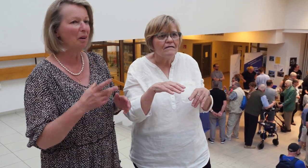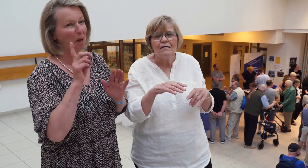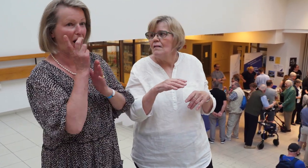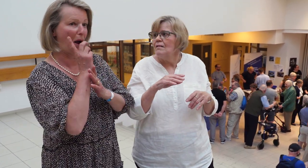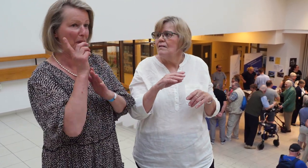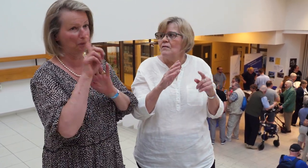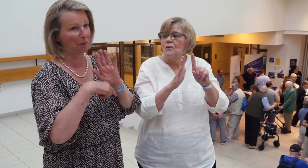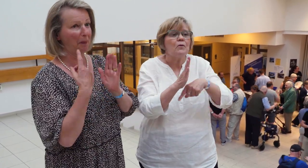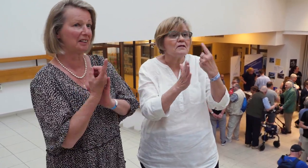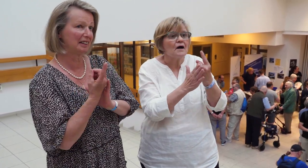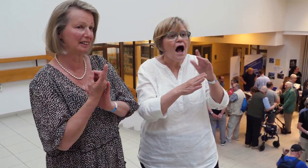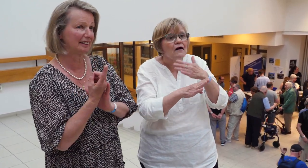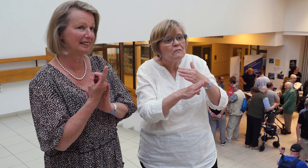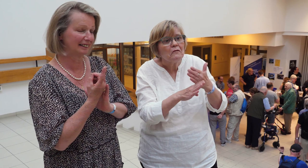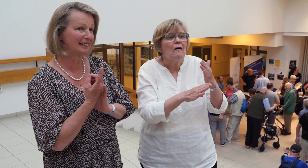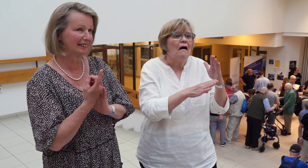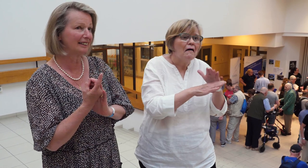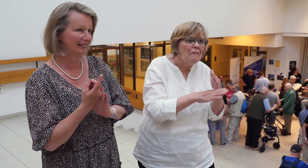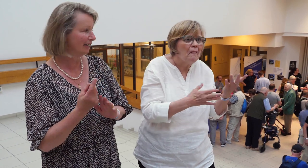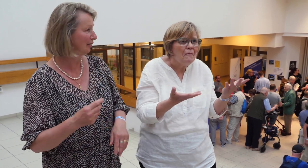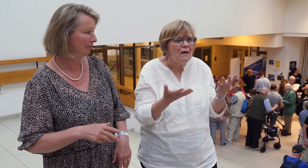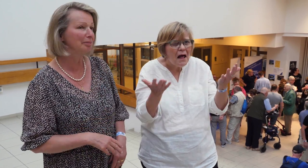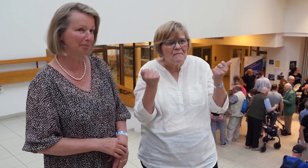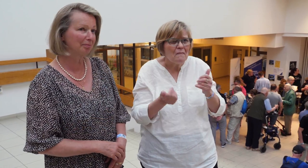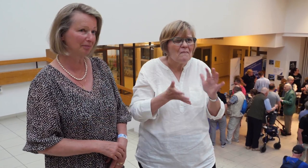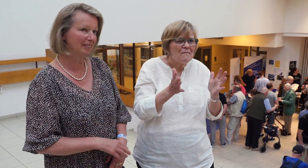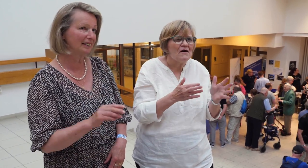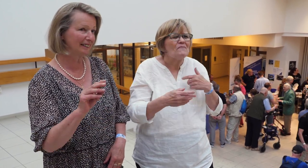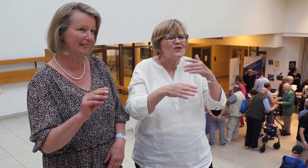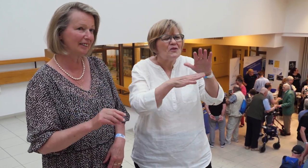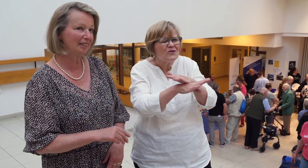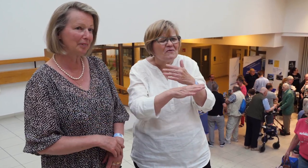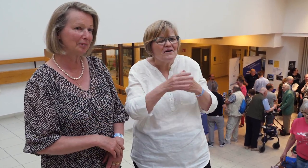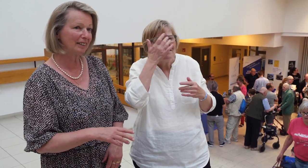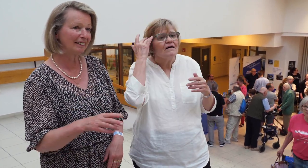Sellaisia tunnin harjoitussessioita.